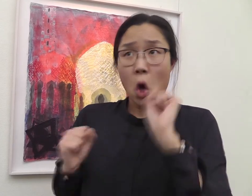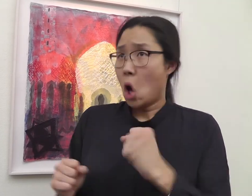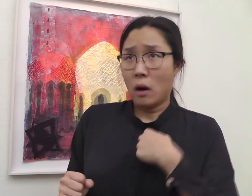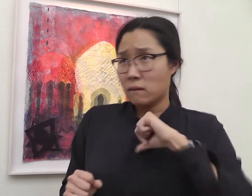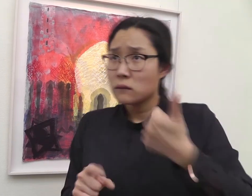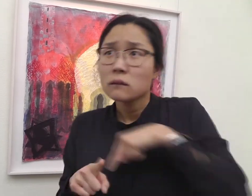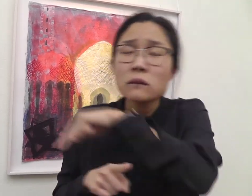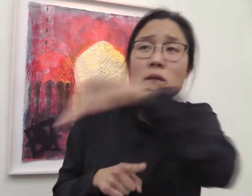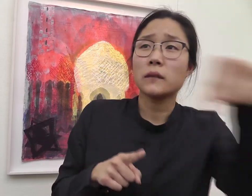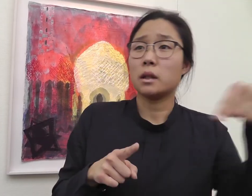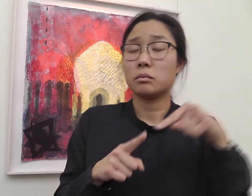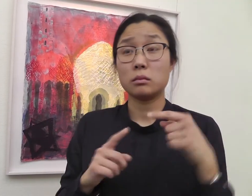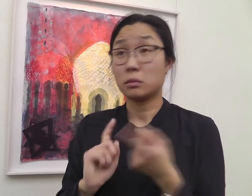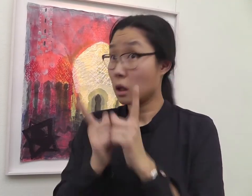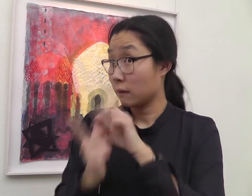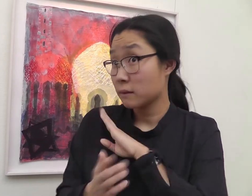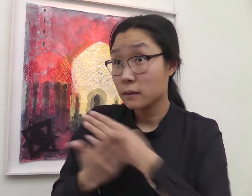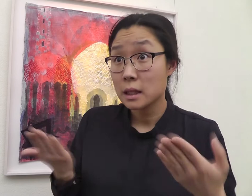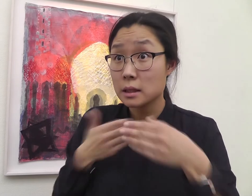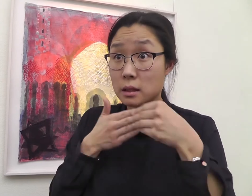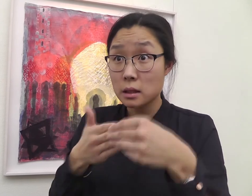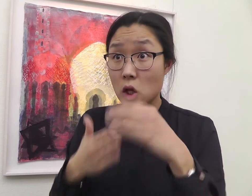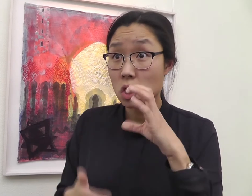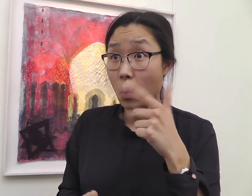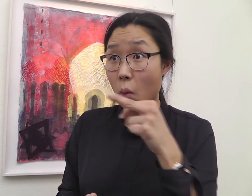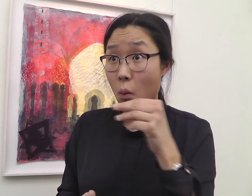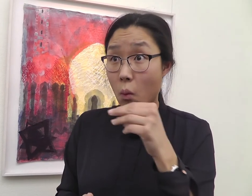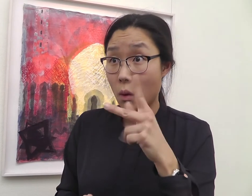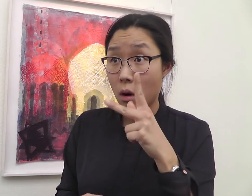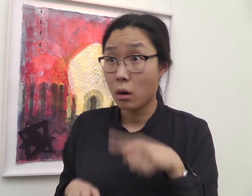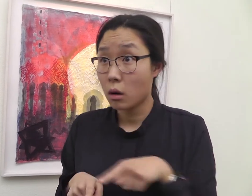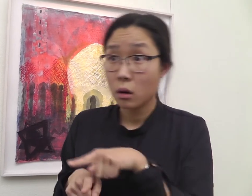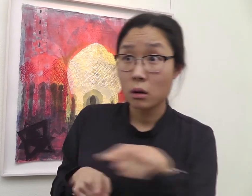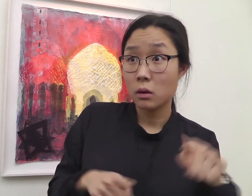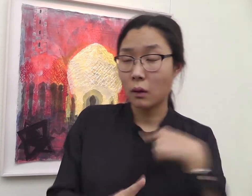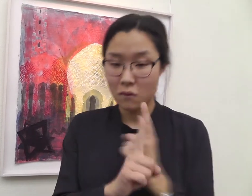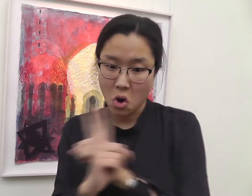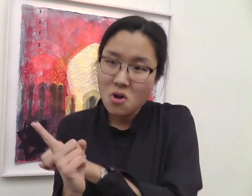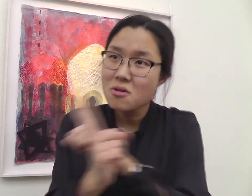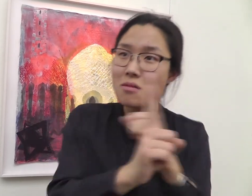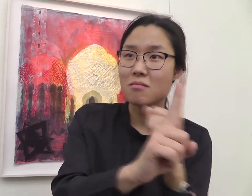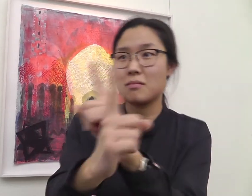Ska jag gå runt själv? Det kanske inte finns något ledstråk inne på museet så att jag har någonting att förhålla mig till med käppen.